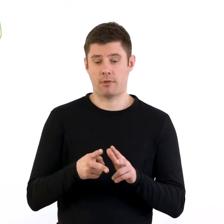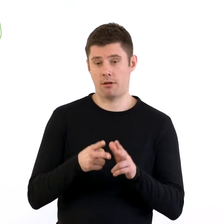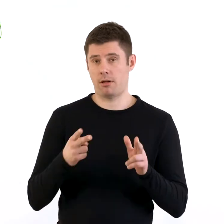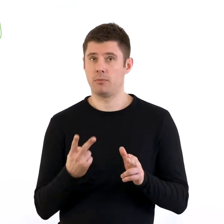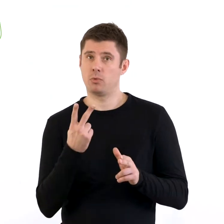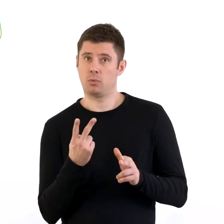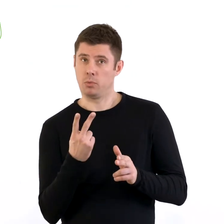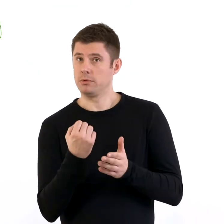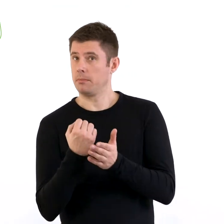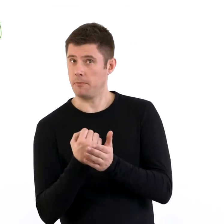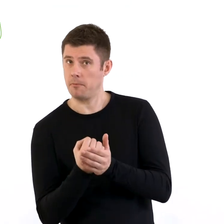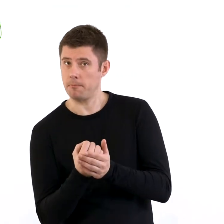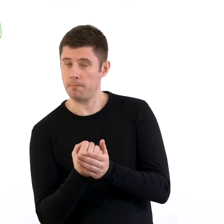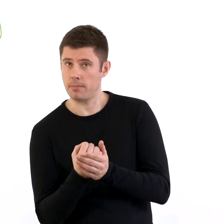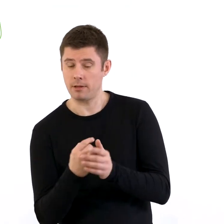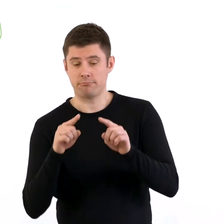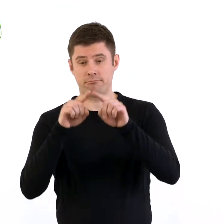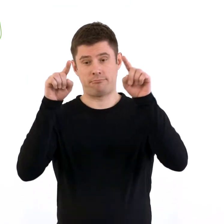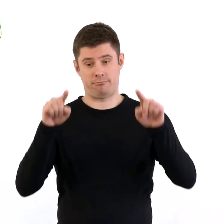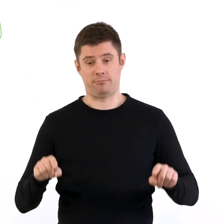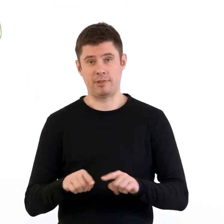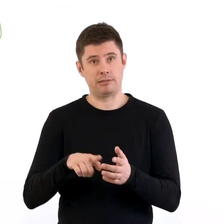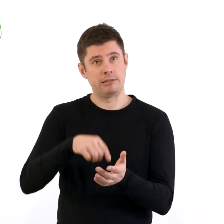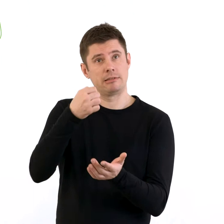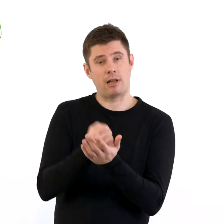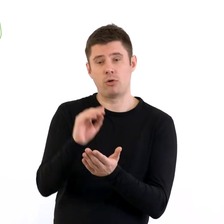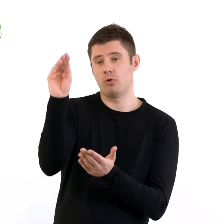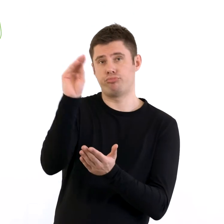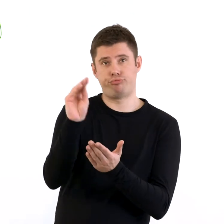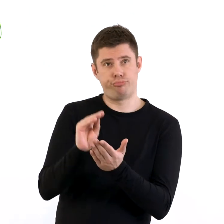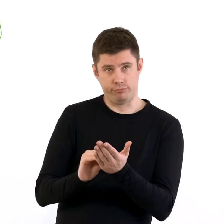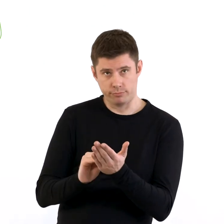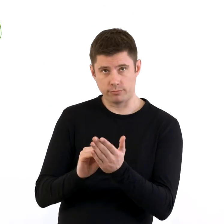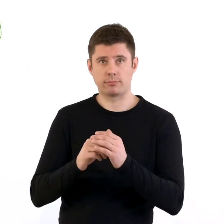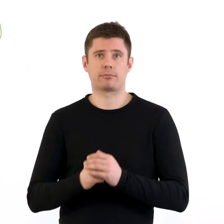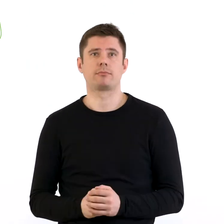Krok 2. Opracowanie statutu